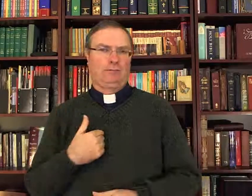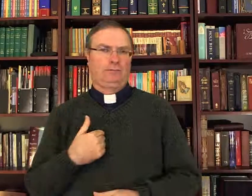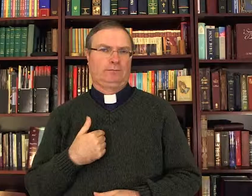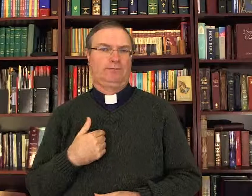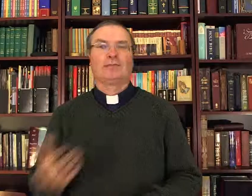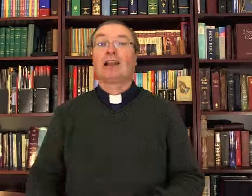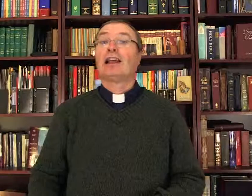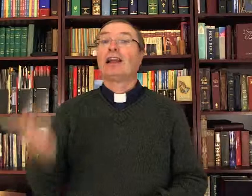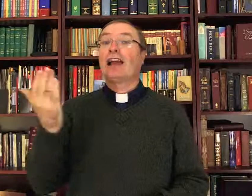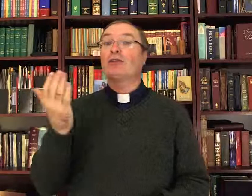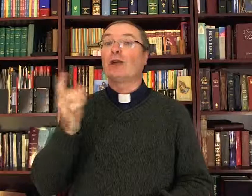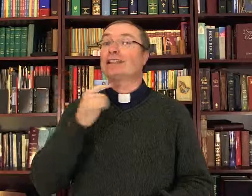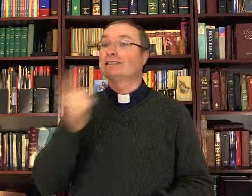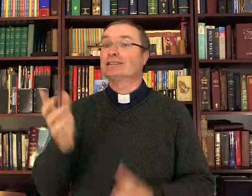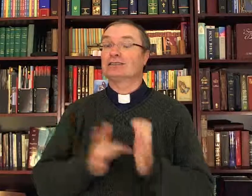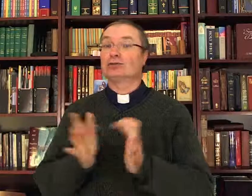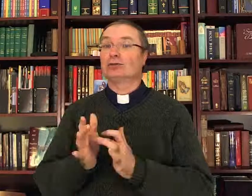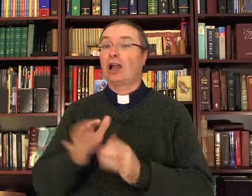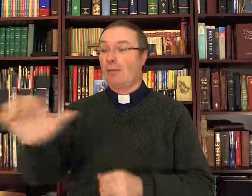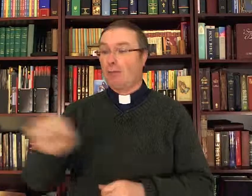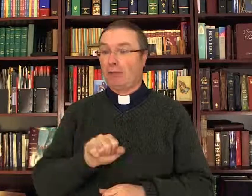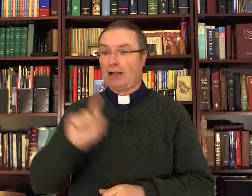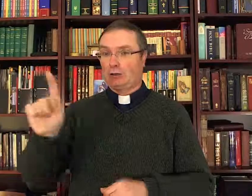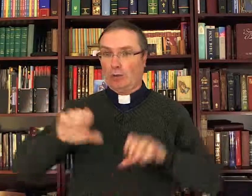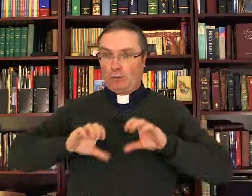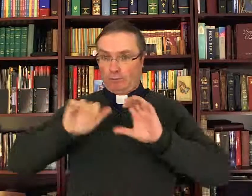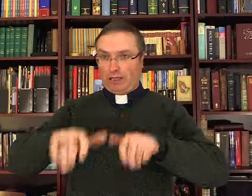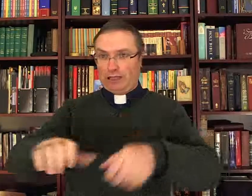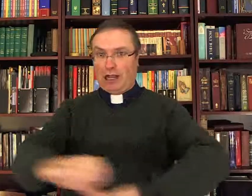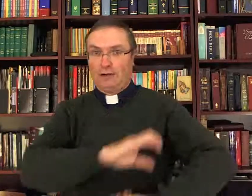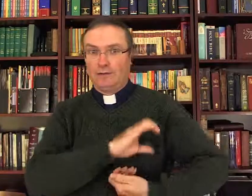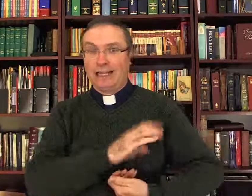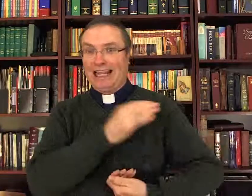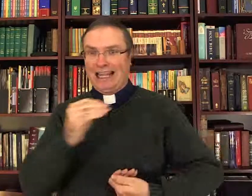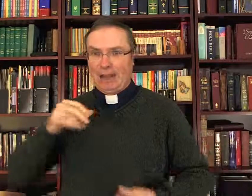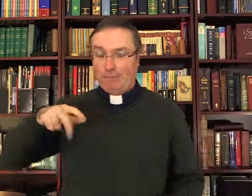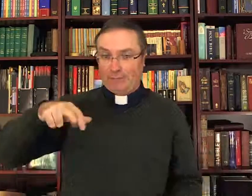«Lève-toi, lui dit Jésus, prends ton brancard et marche.»